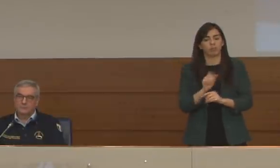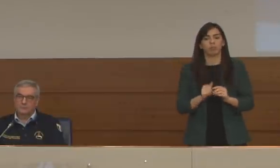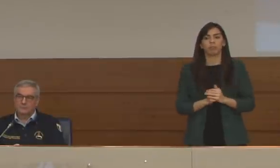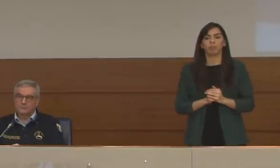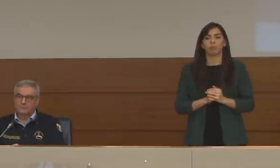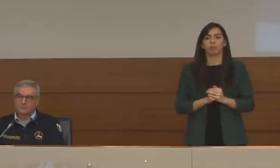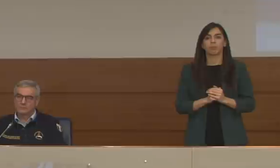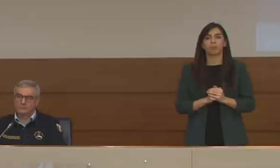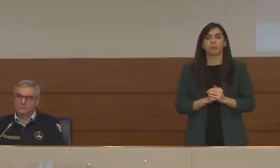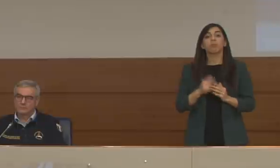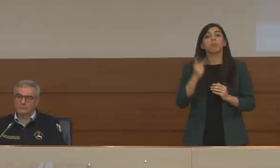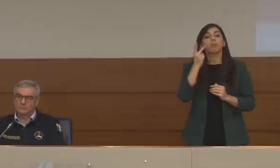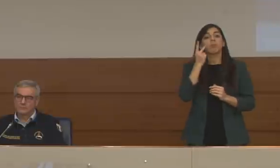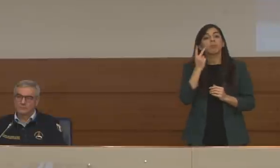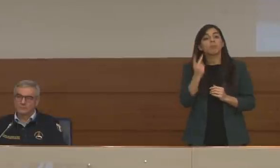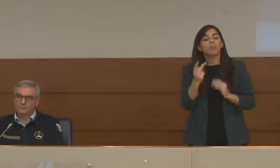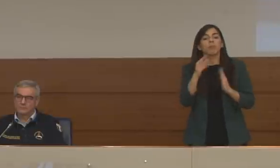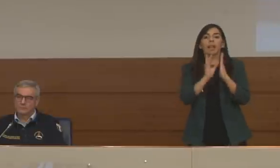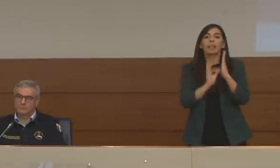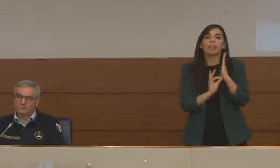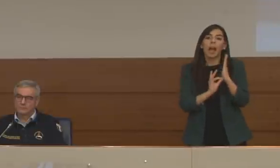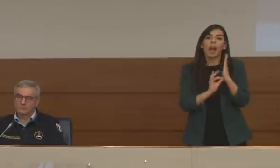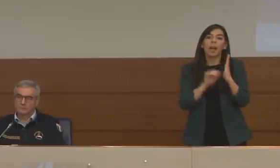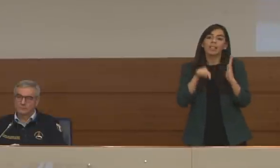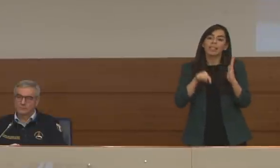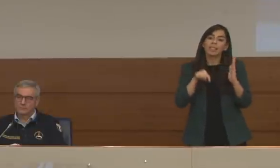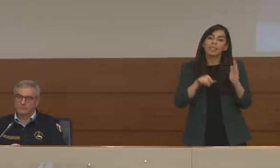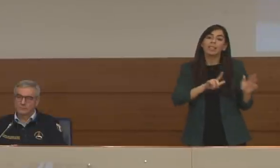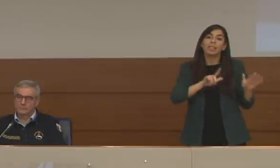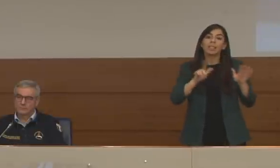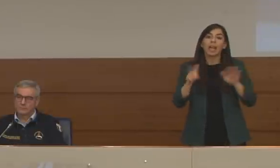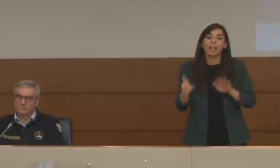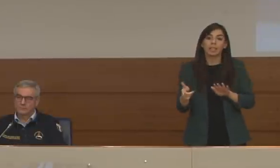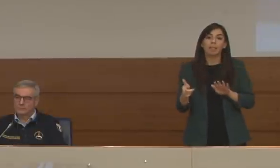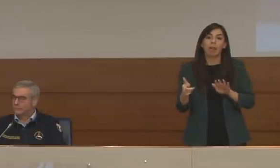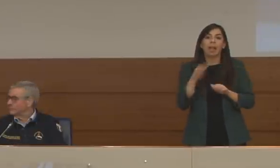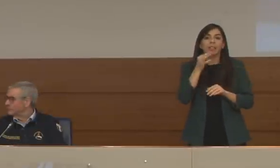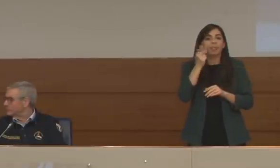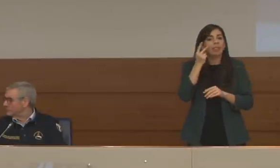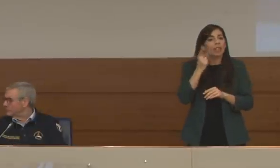Se guardiamo i dati su base settimanale, quindi guardiamo lunedì 30 marzo e